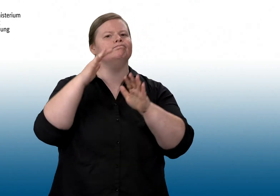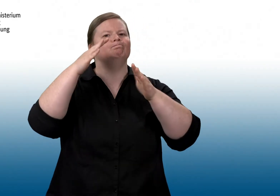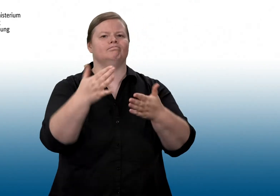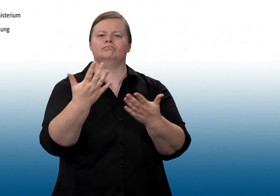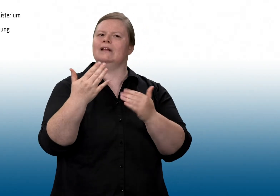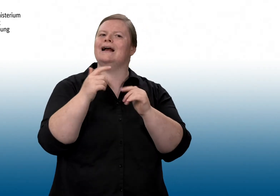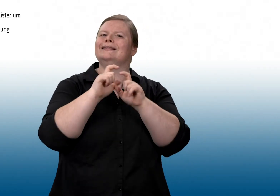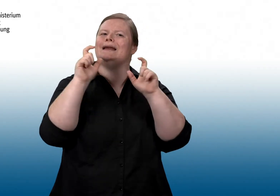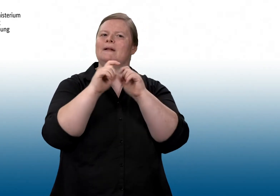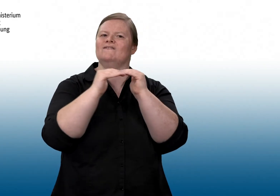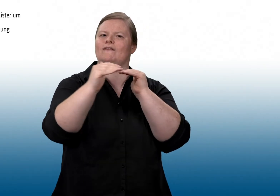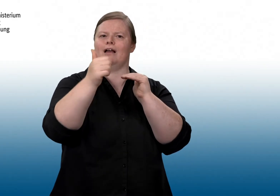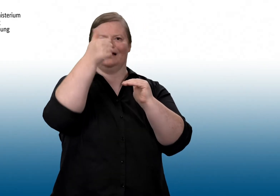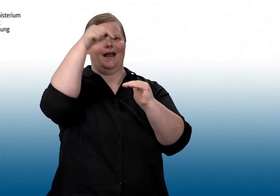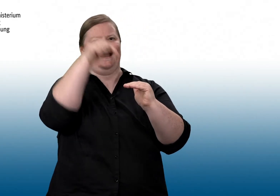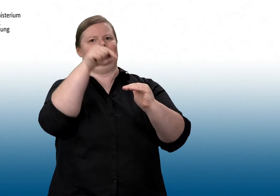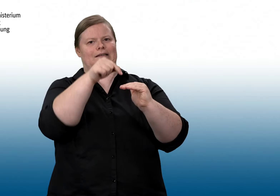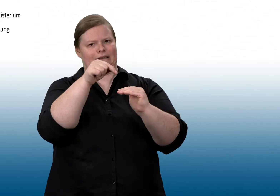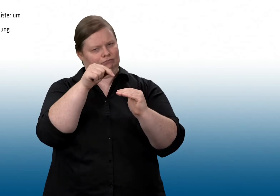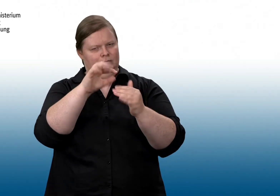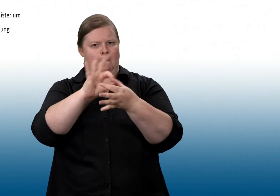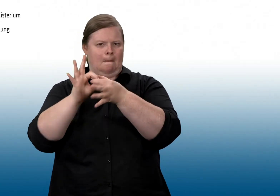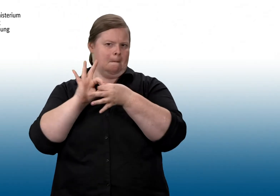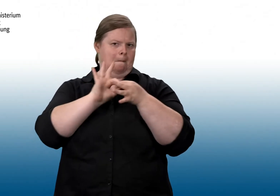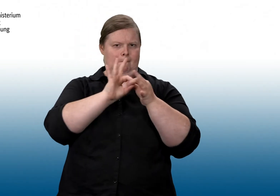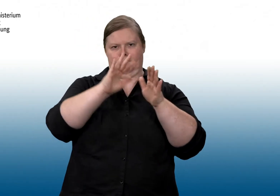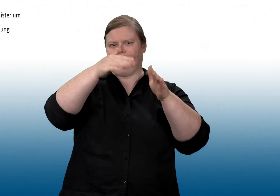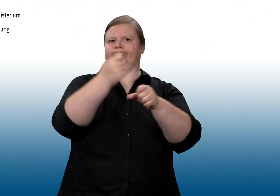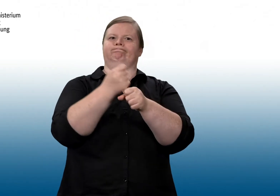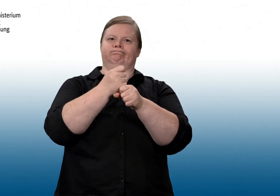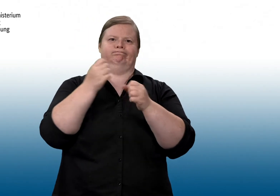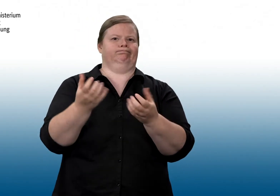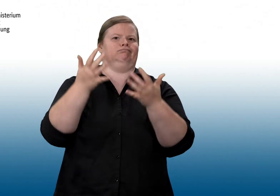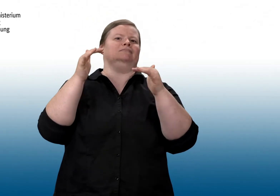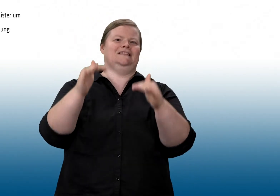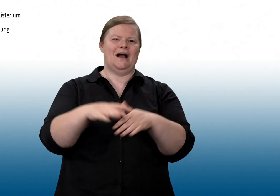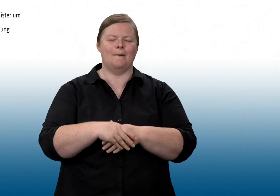ein Themenfeld zu bearbeiten.